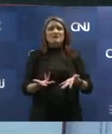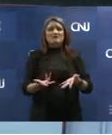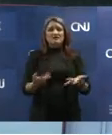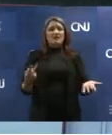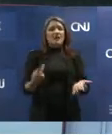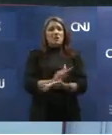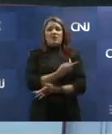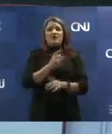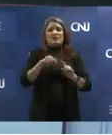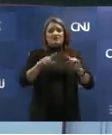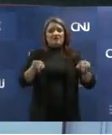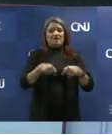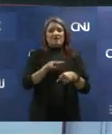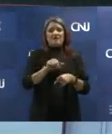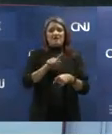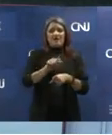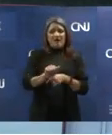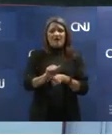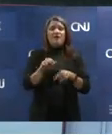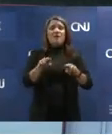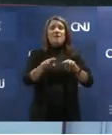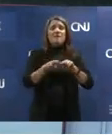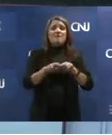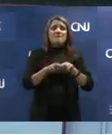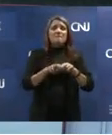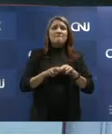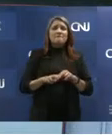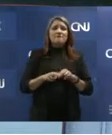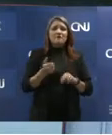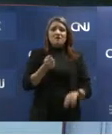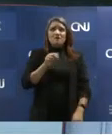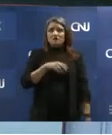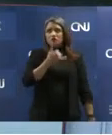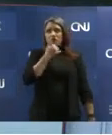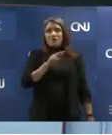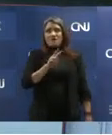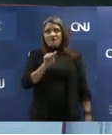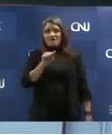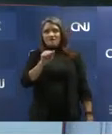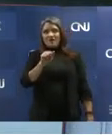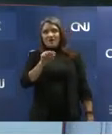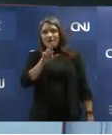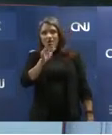em decorrência da total ausência de gestão do magistrado